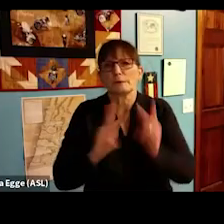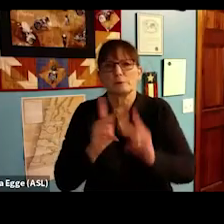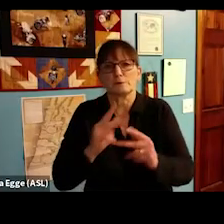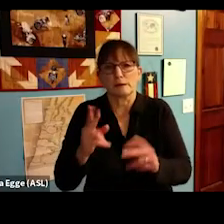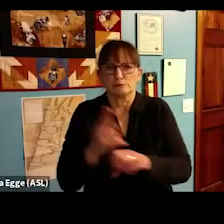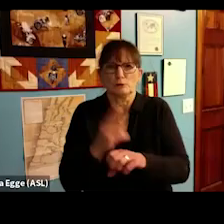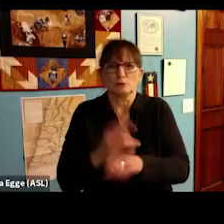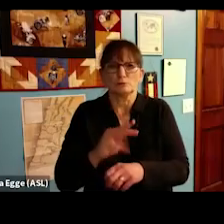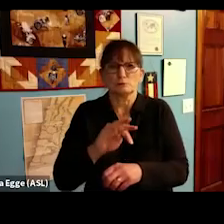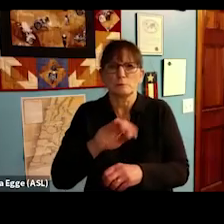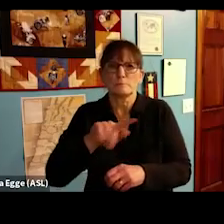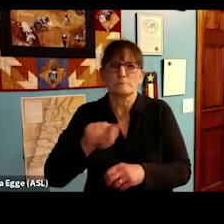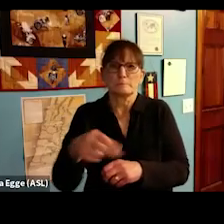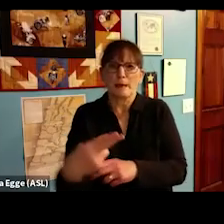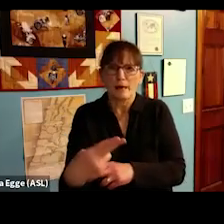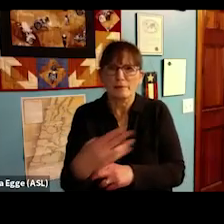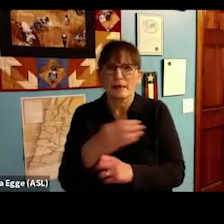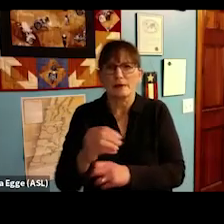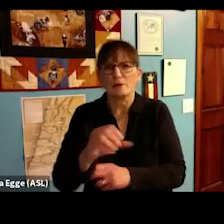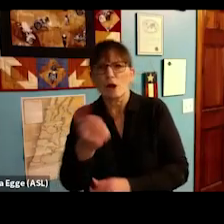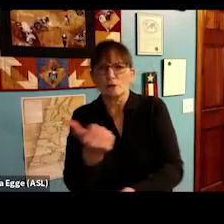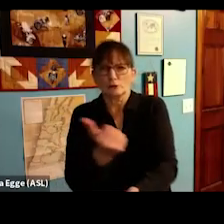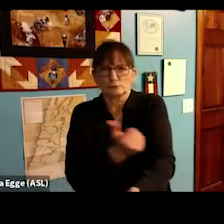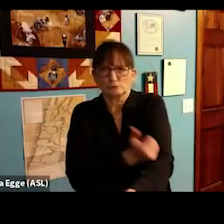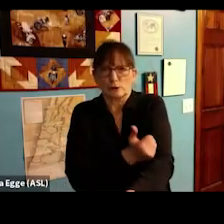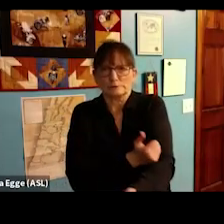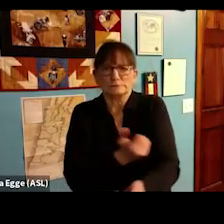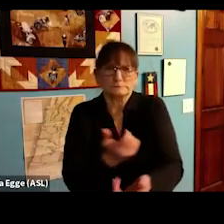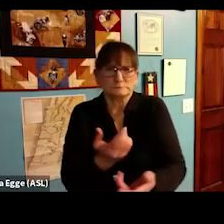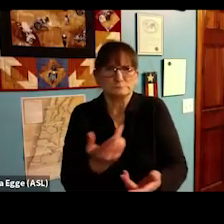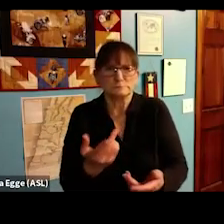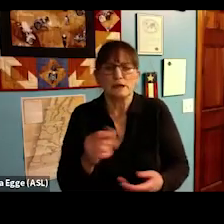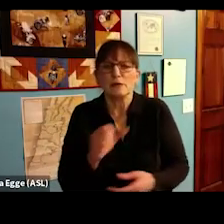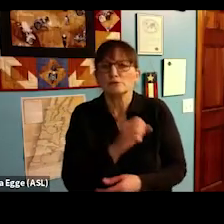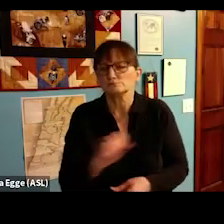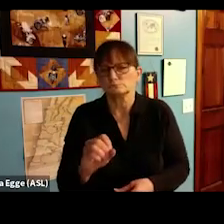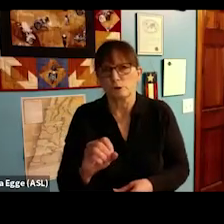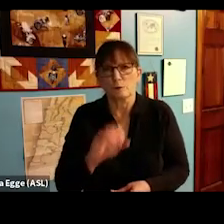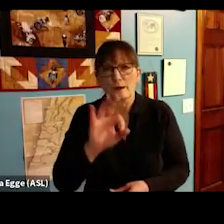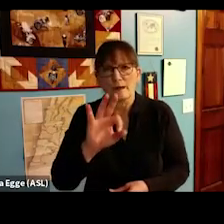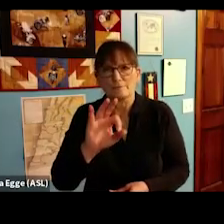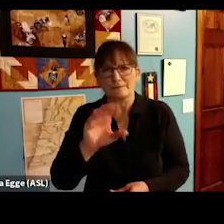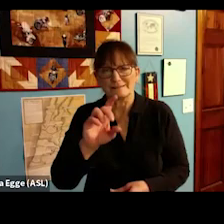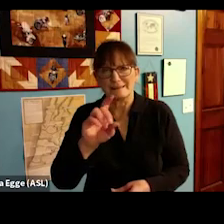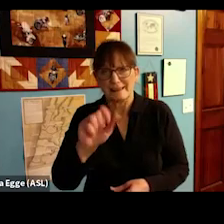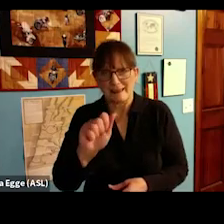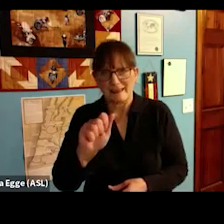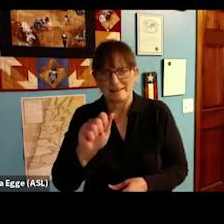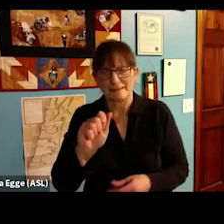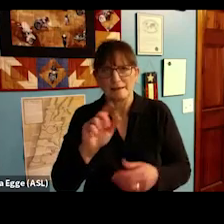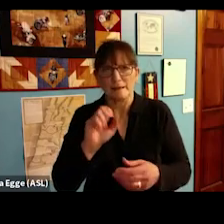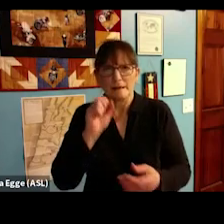Y esto es algo que comenzó a ser más utilizado y disponible una vez que el registro